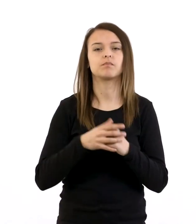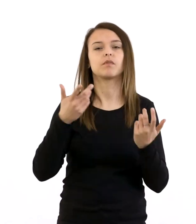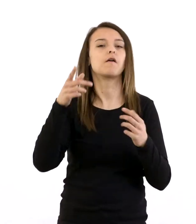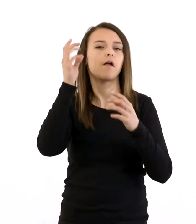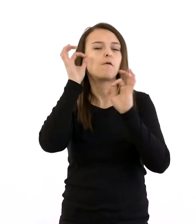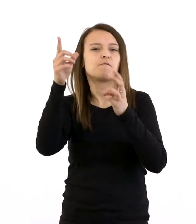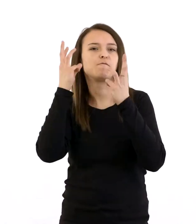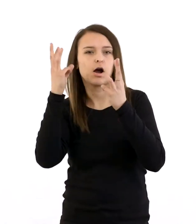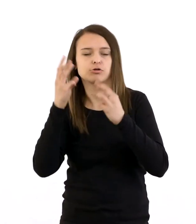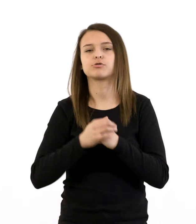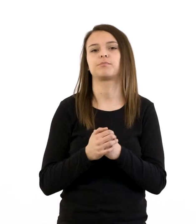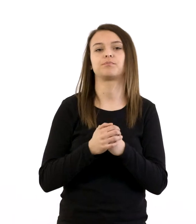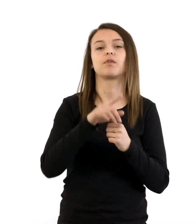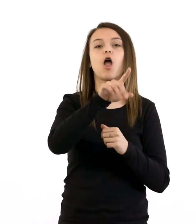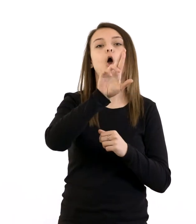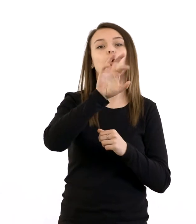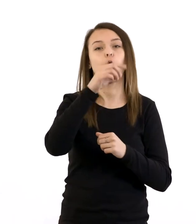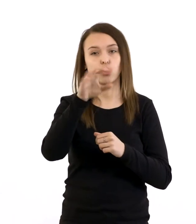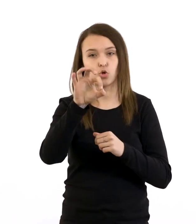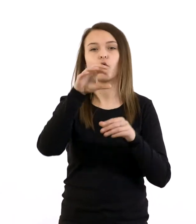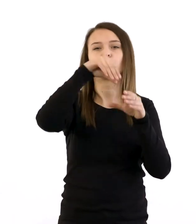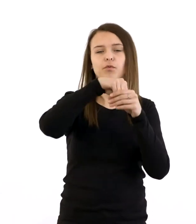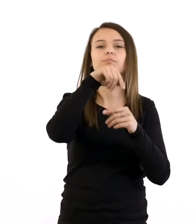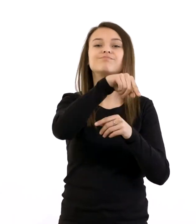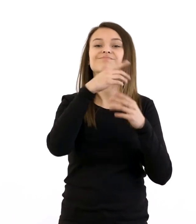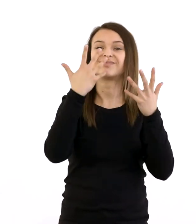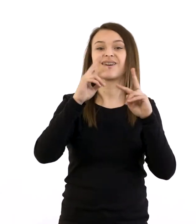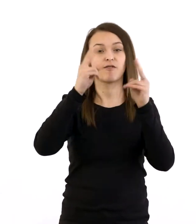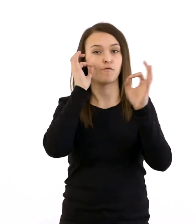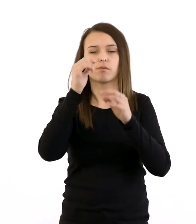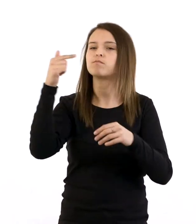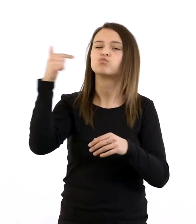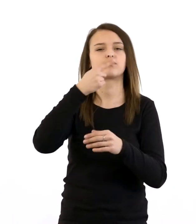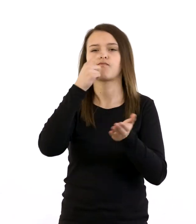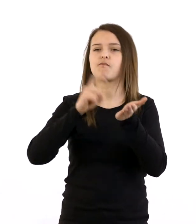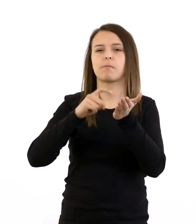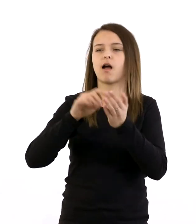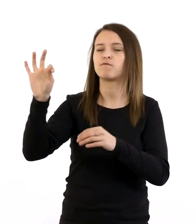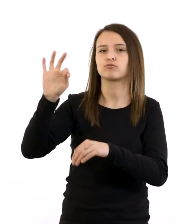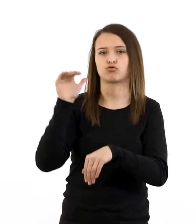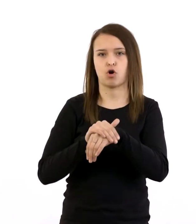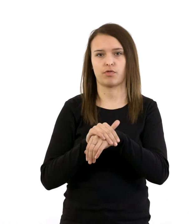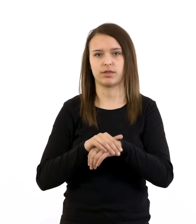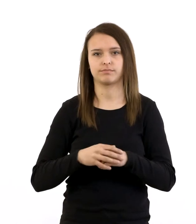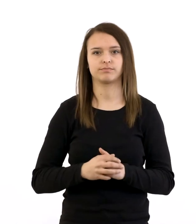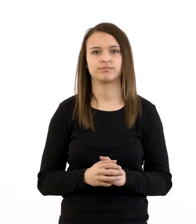RODO kładzie szczególny nacisk na ochronę tego typu danych – ich przetwarzanie wymaga zgody.